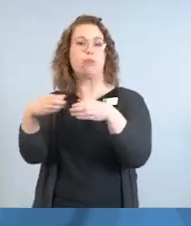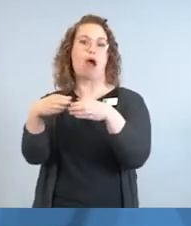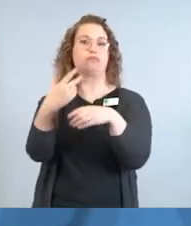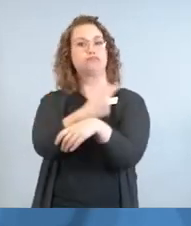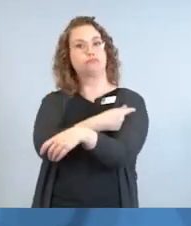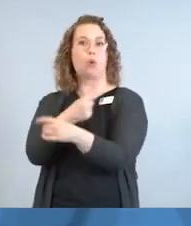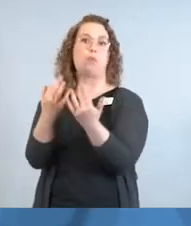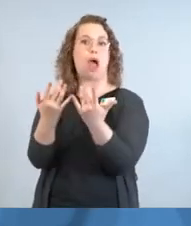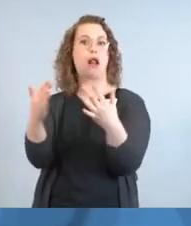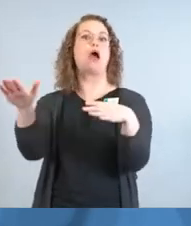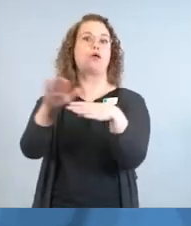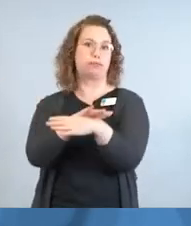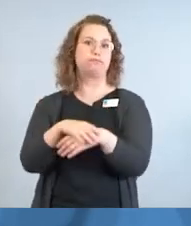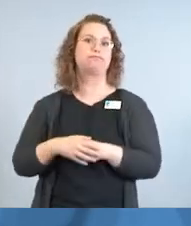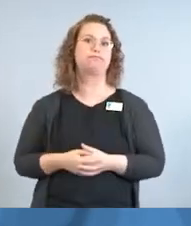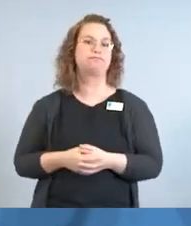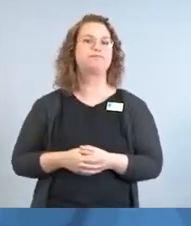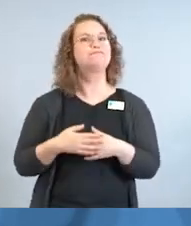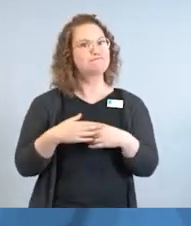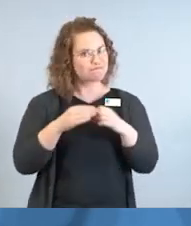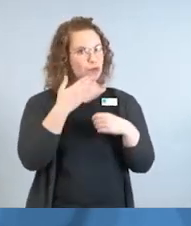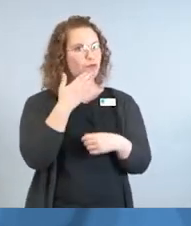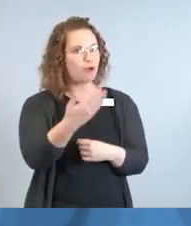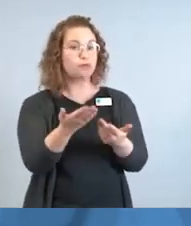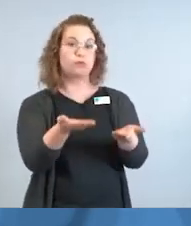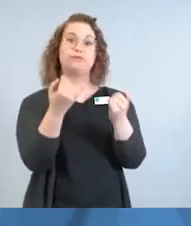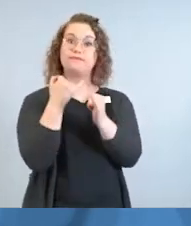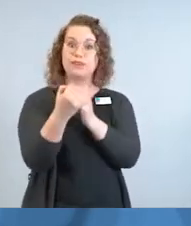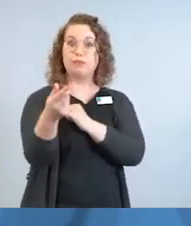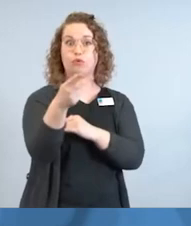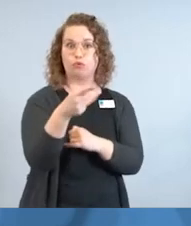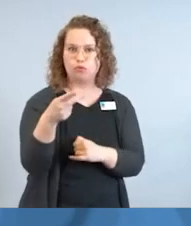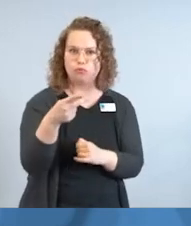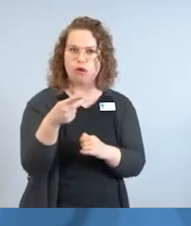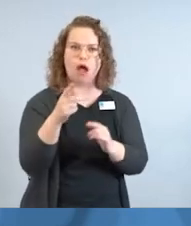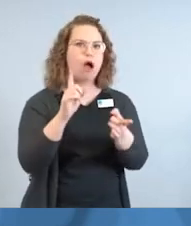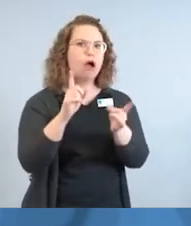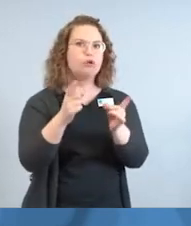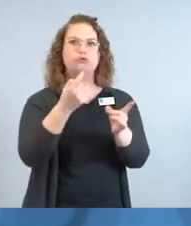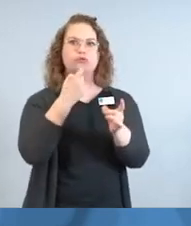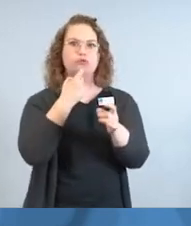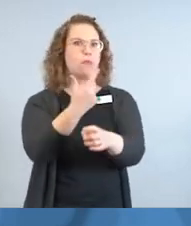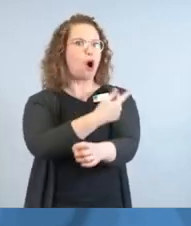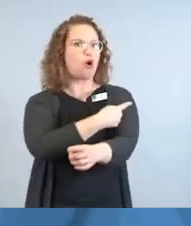Hyvä, ja sitten viimeinen kysymys. Mitä jos Suomen rokotuskattavuus ei nouse riittävän korkealle tasolle,